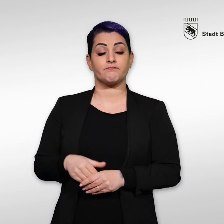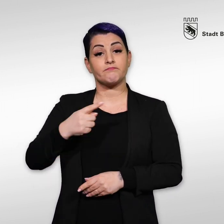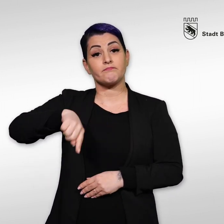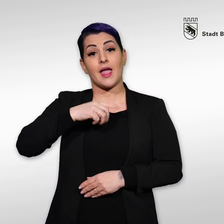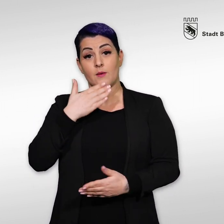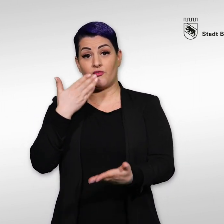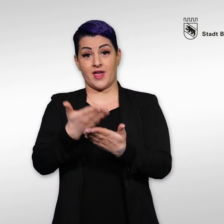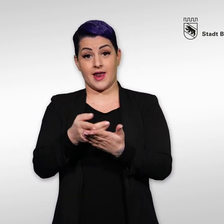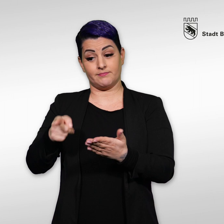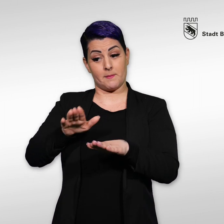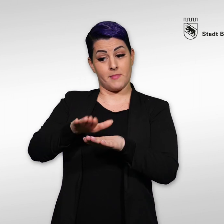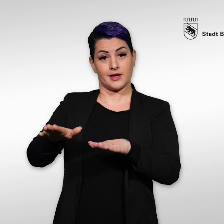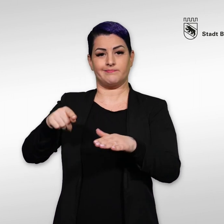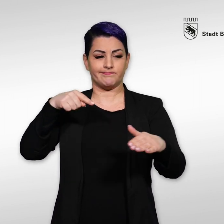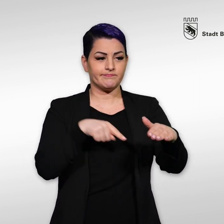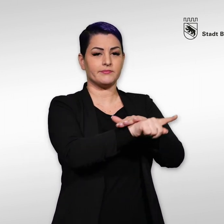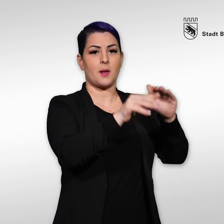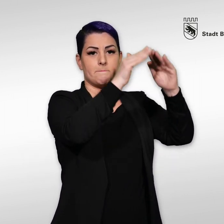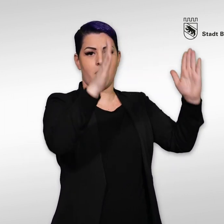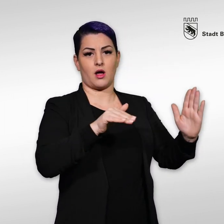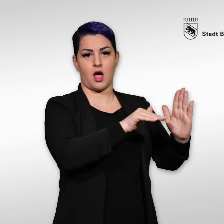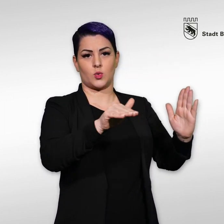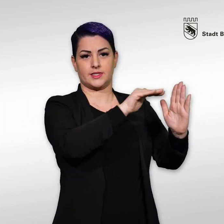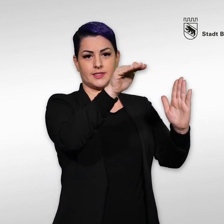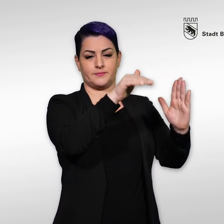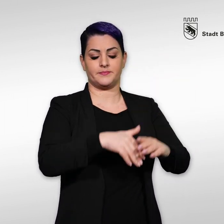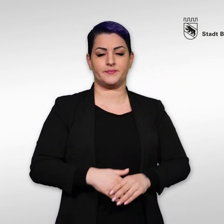Wir empfehlen Ihnen das Parkieren in den Parkhäusern.